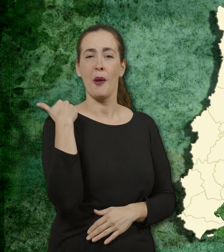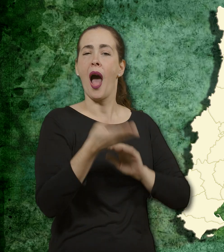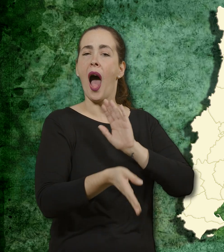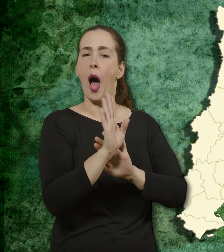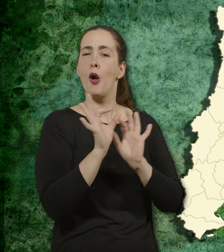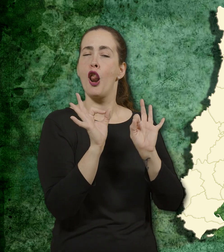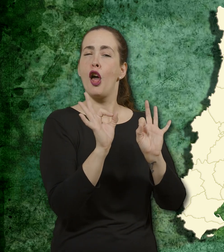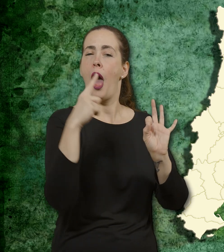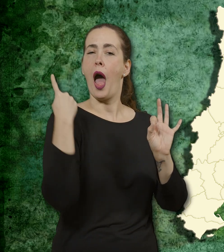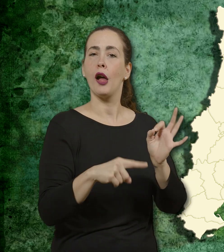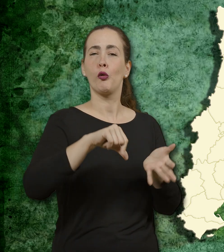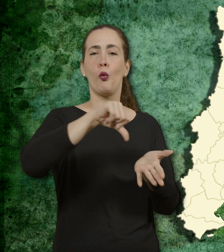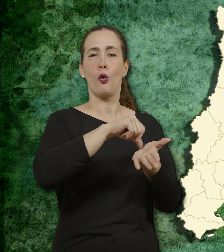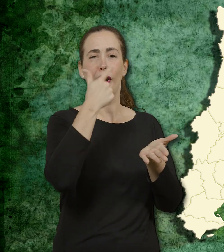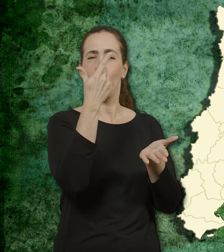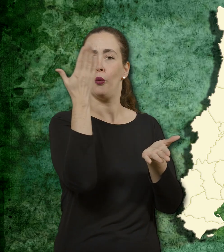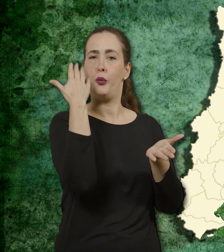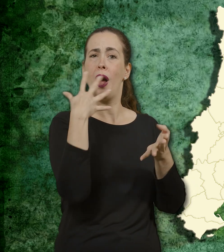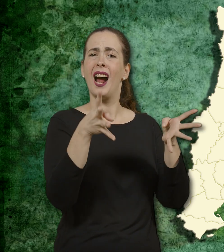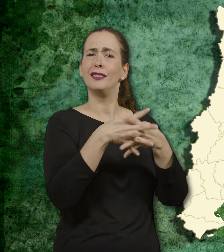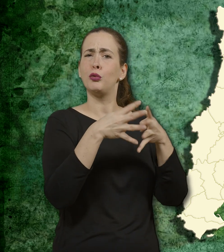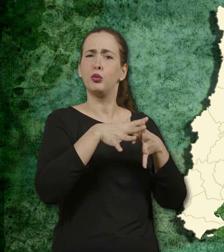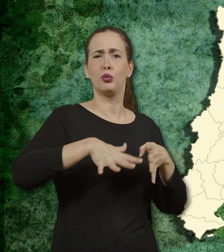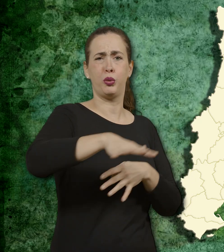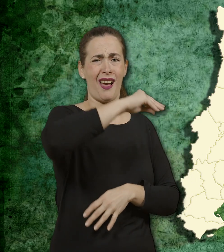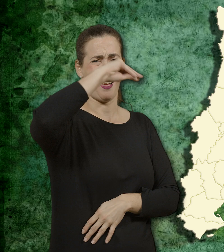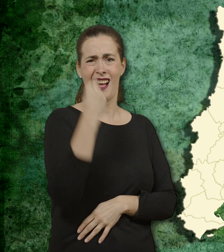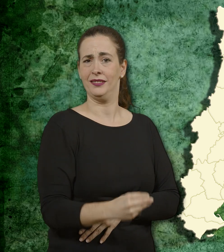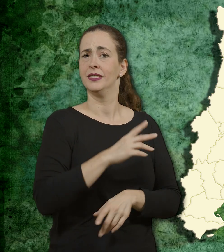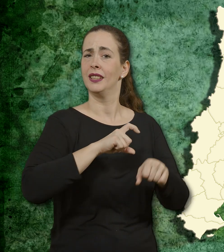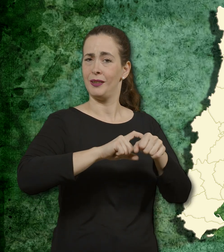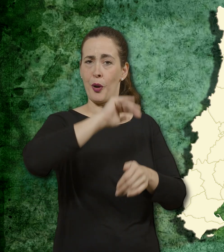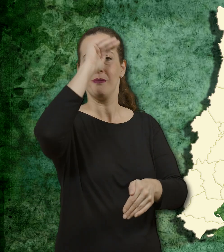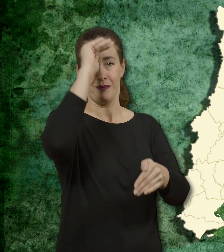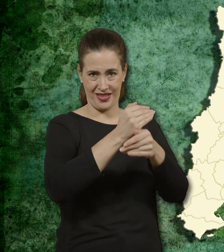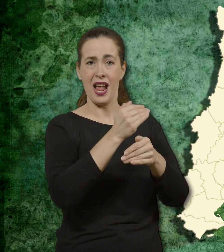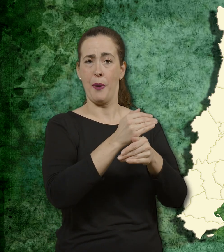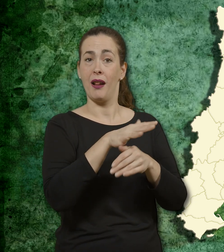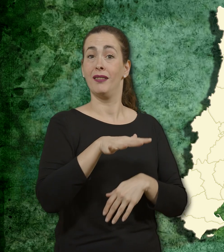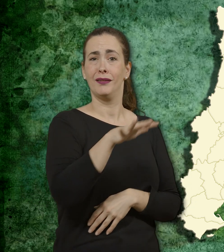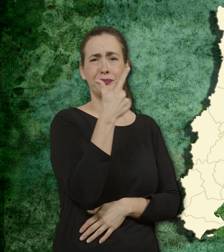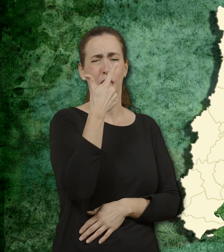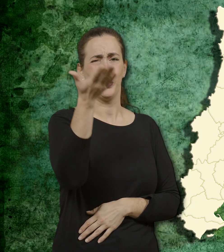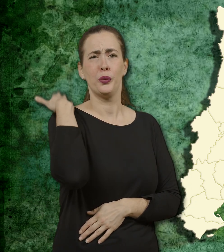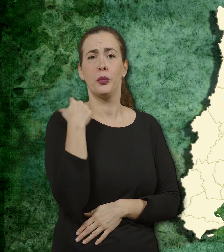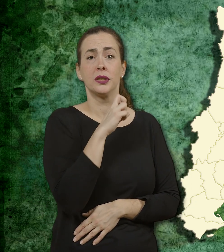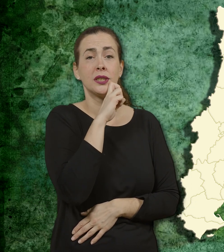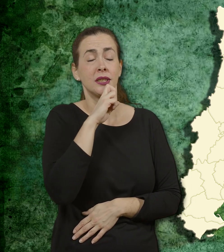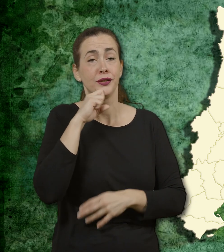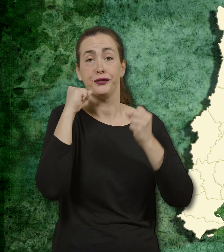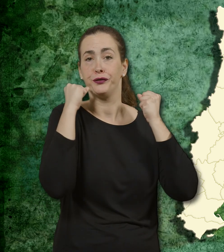amb l'estructura genuïna medieval que el convertia en una antiga sagrera: